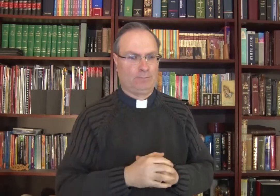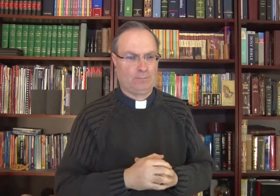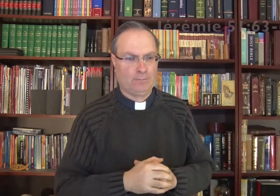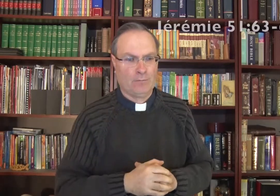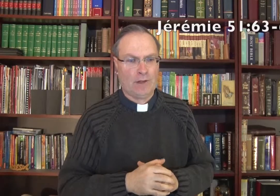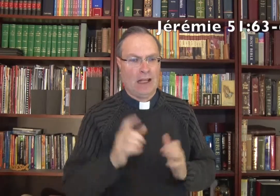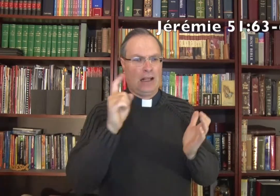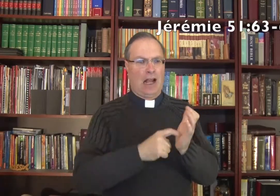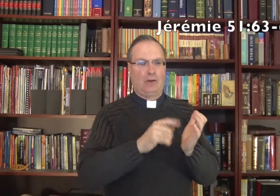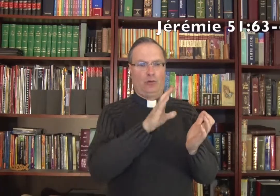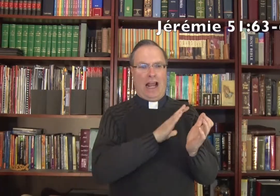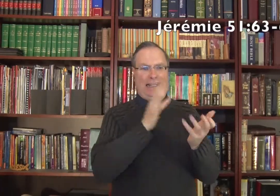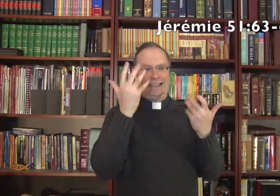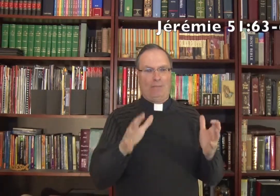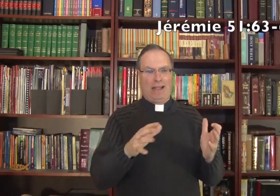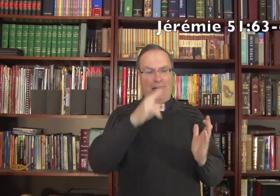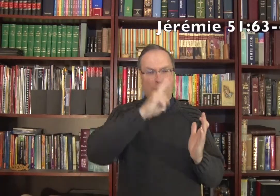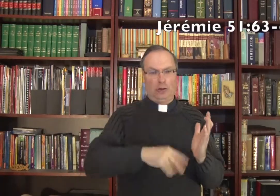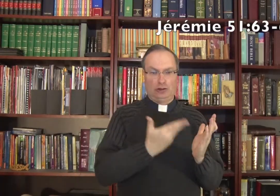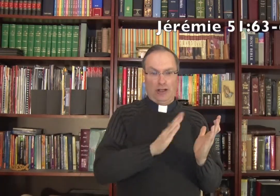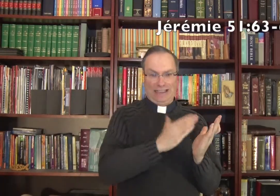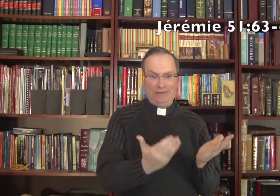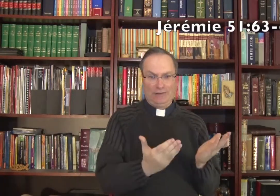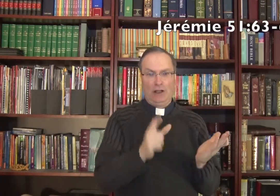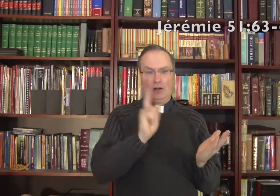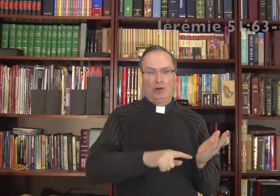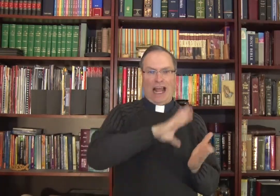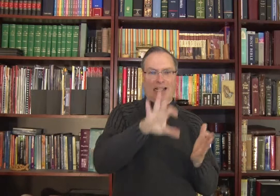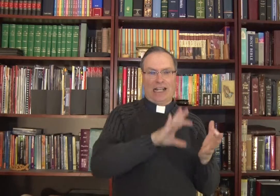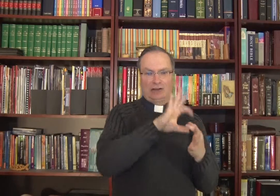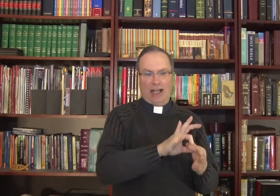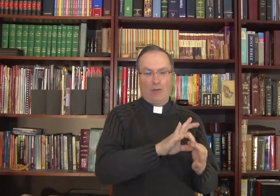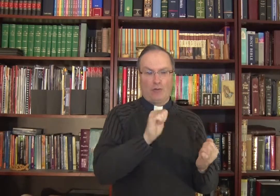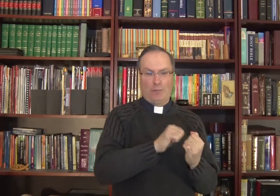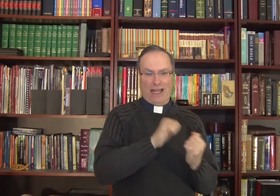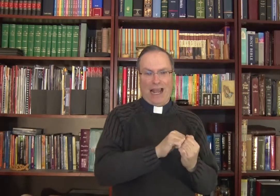«Quand tu auras terminé la lecture de ce livre, tu y attacheras une pierre